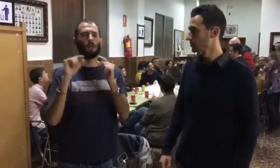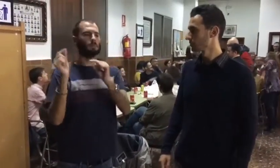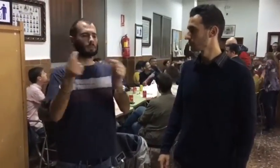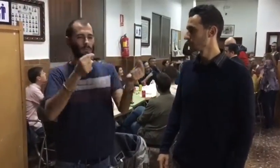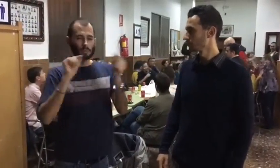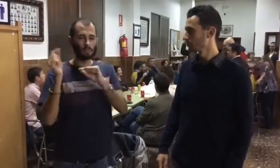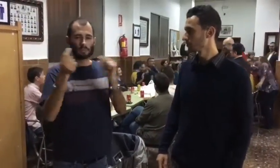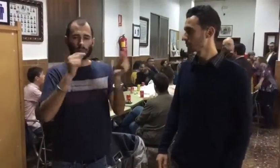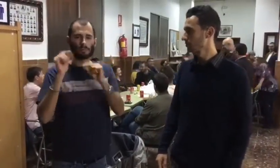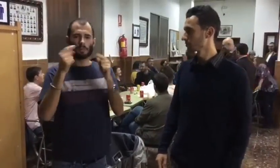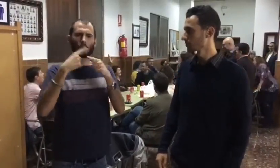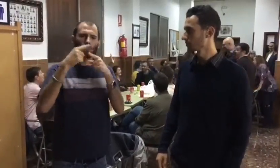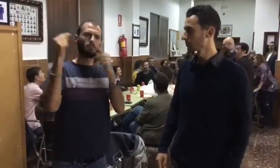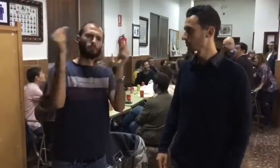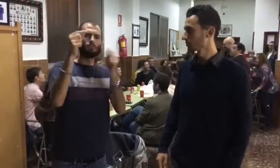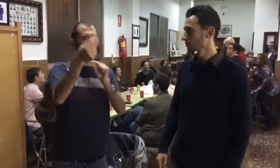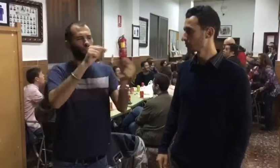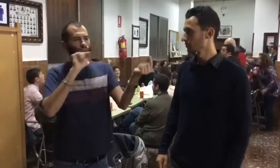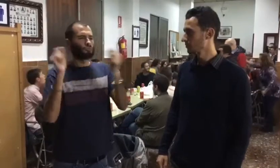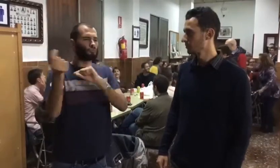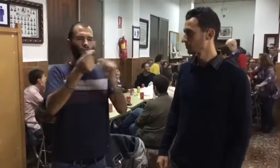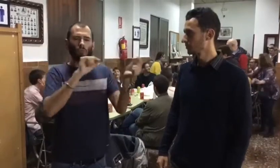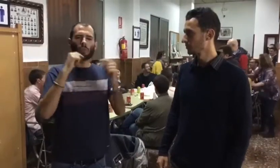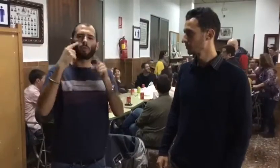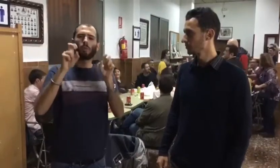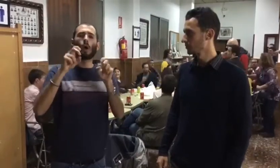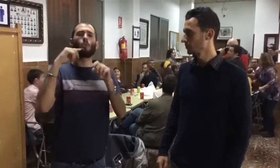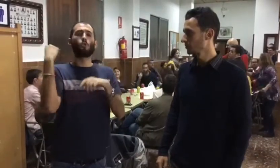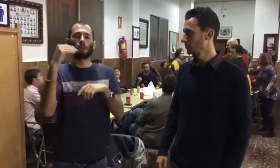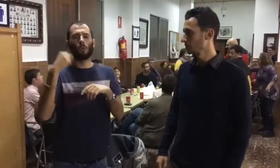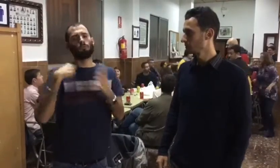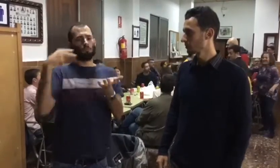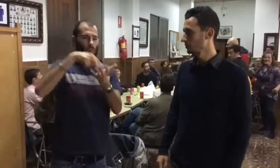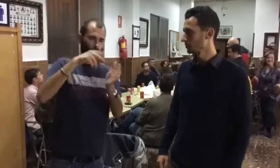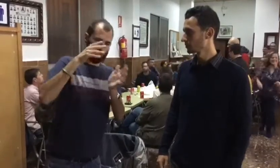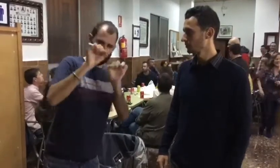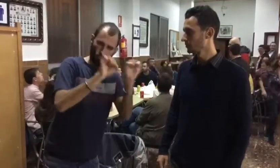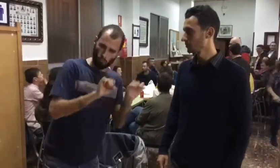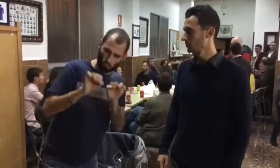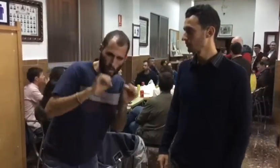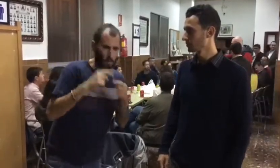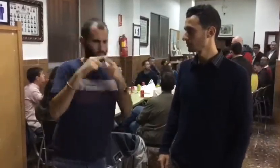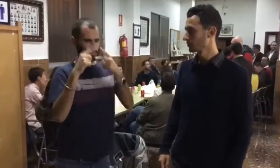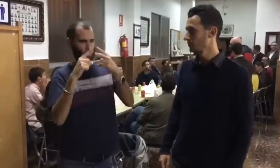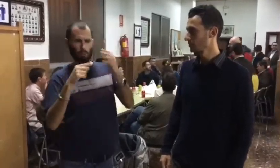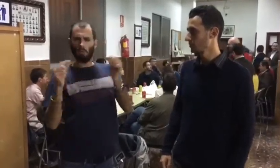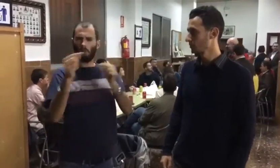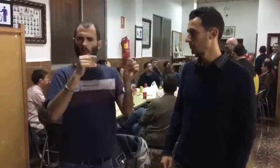y debatido intensamente sobre la actualidad del movimiento asociativo. En temas que afectan a la juventud sorda, se ha puesto sobre la mesa nuestras necesidades.